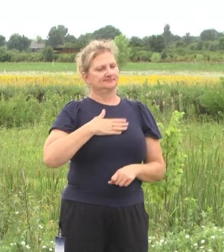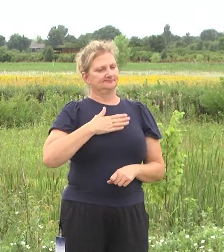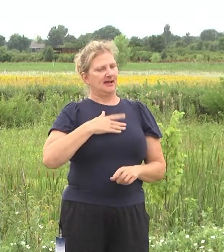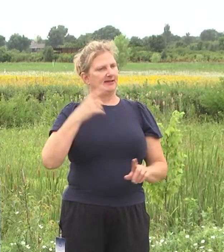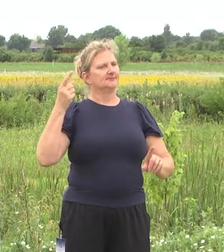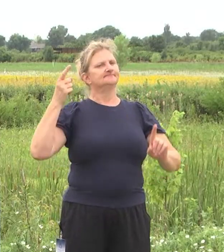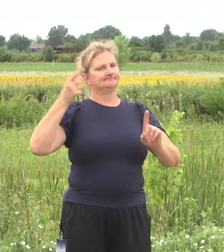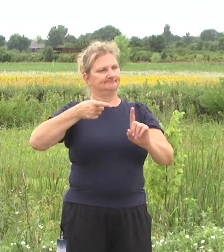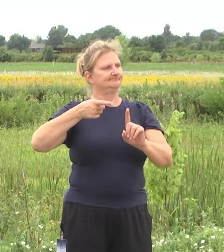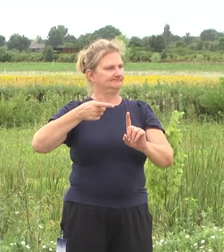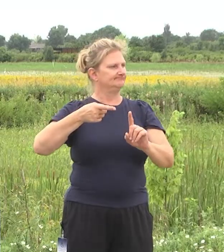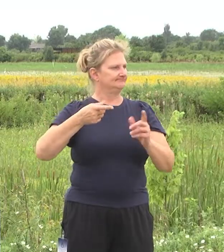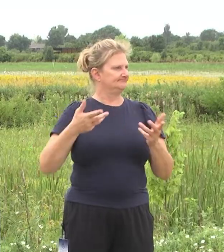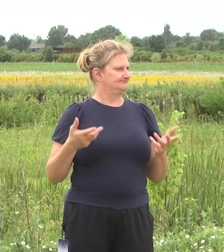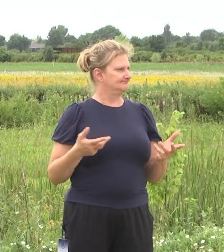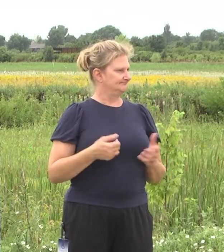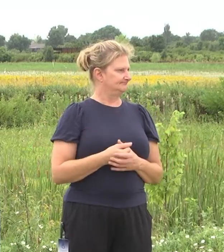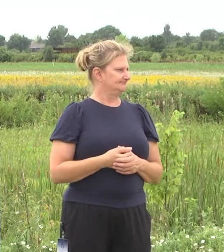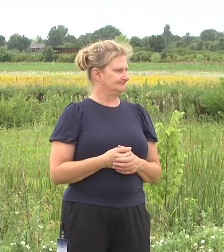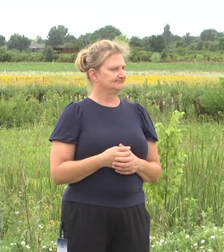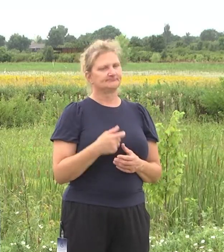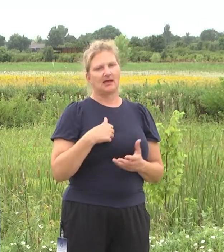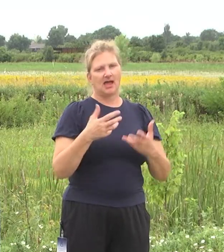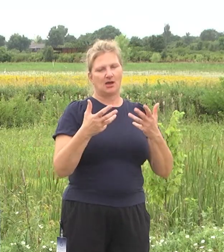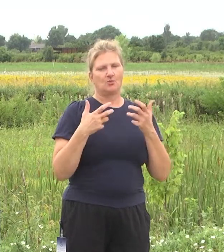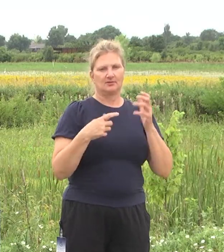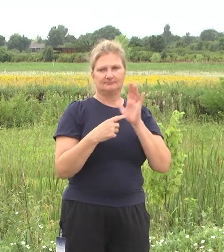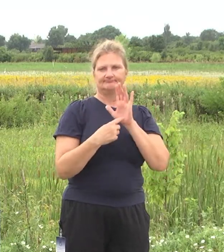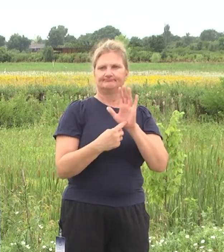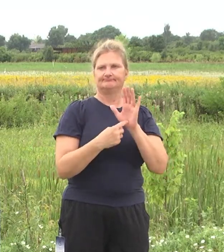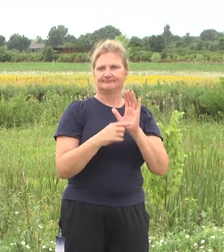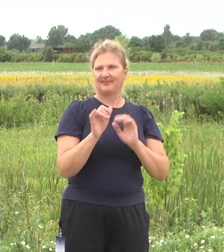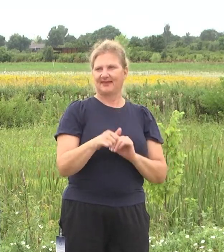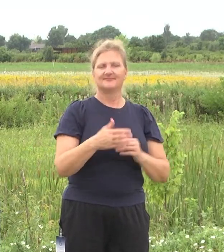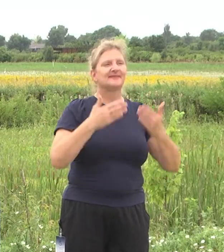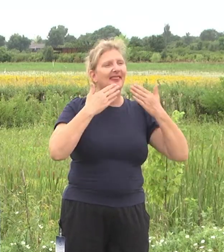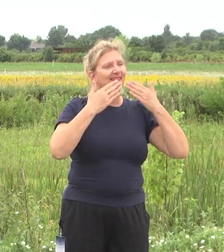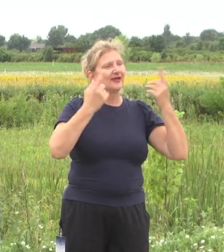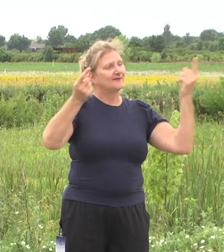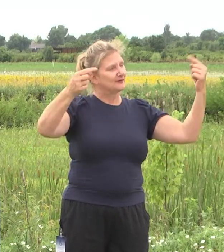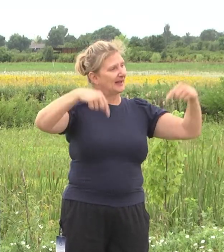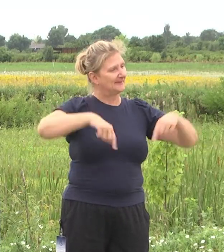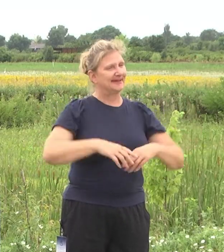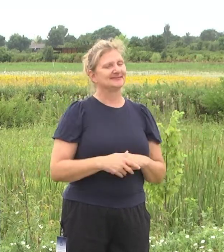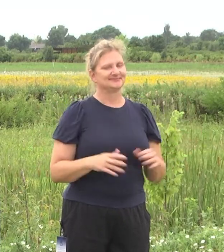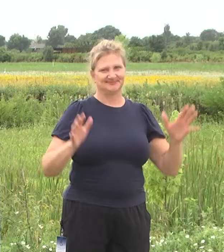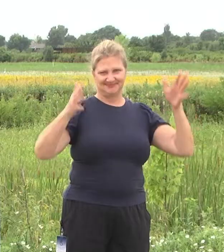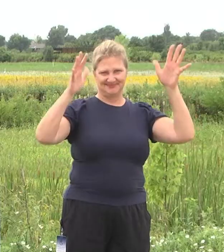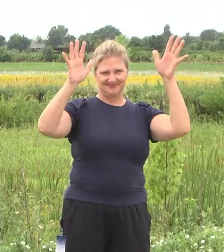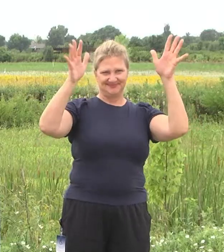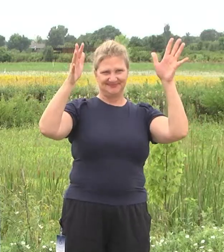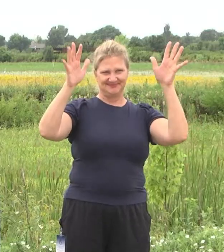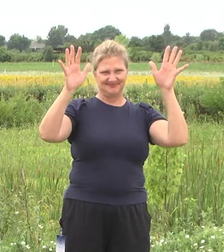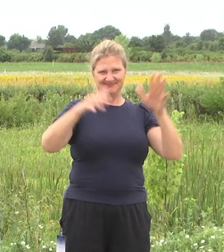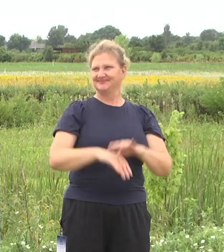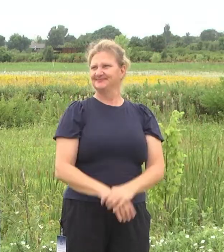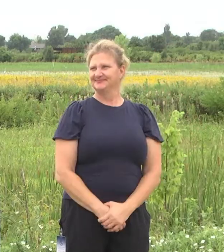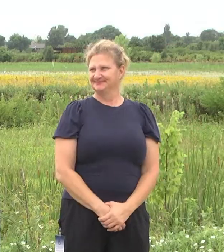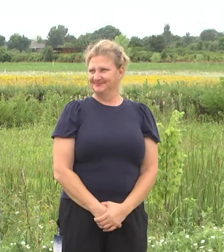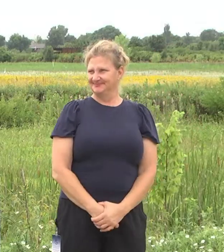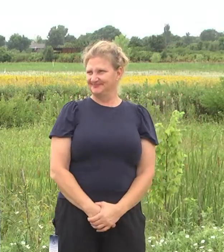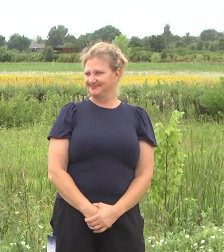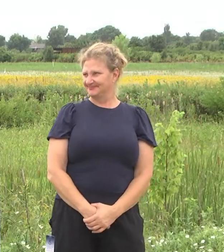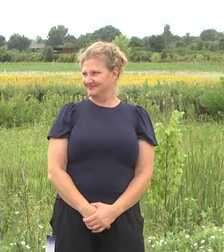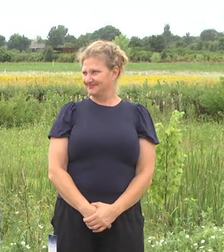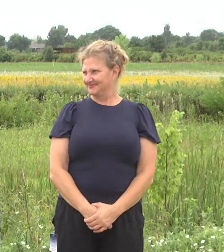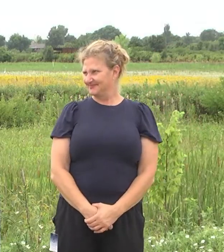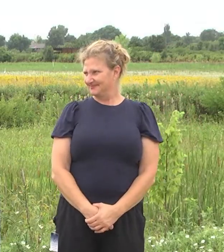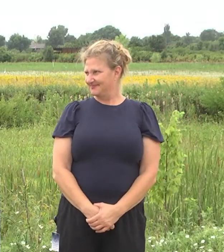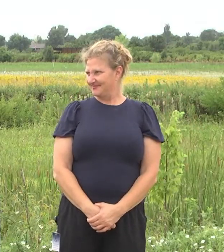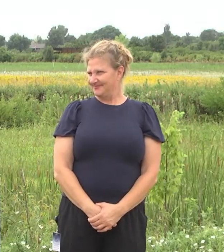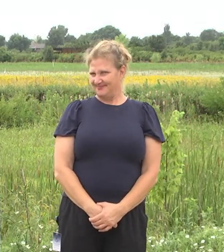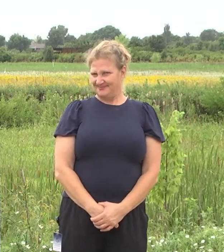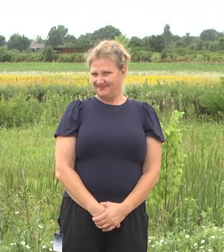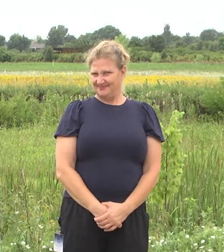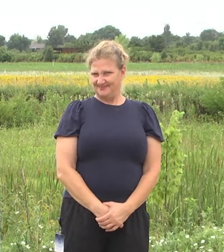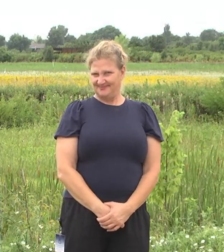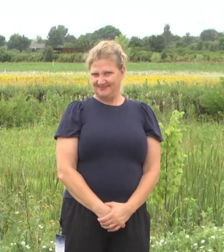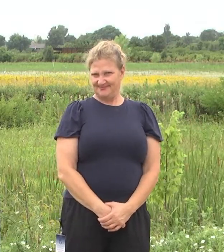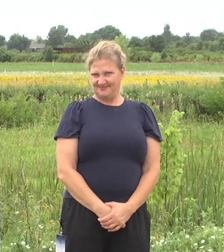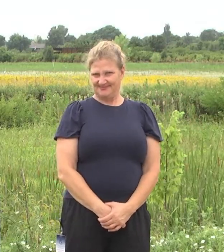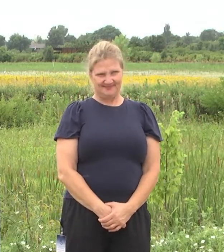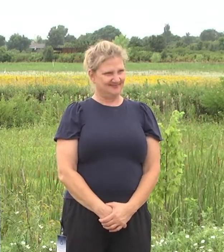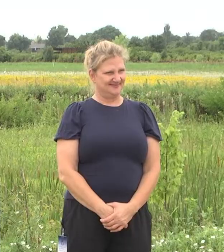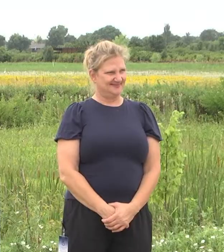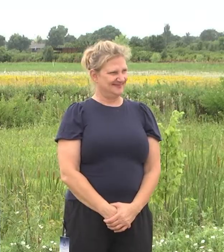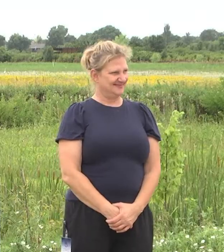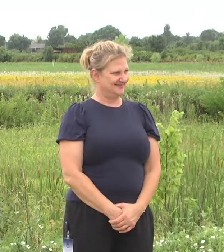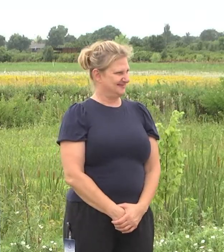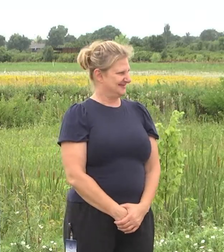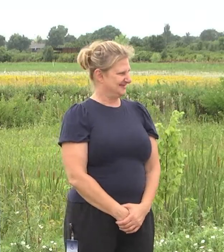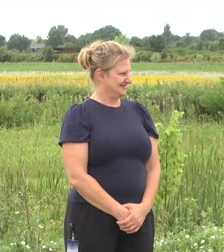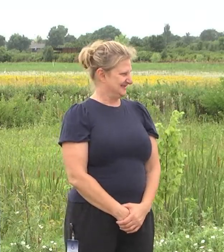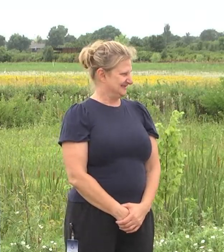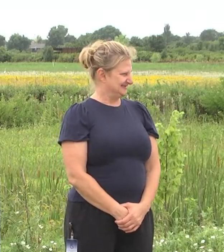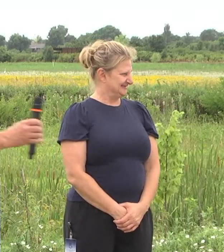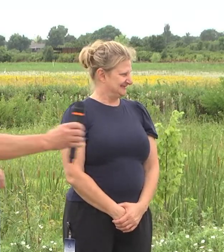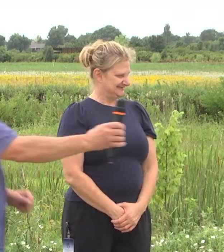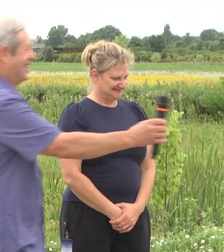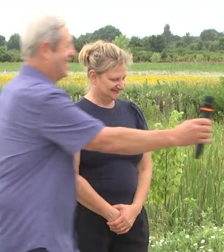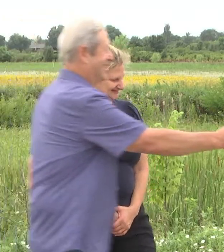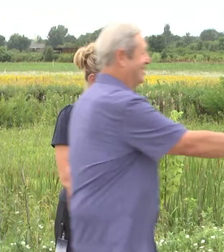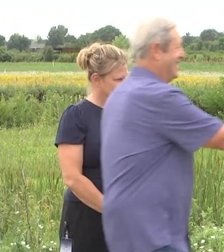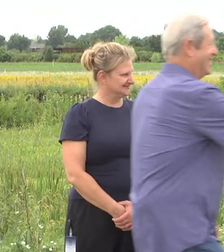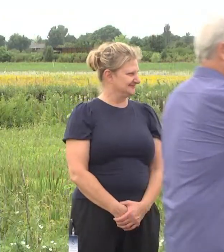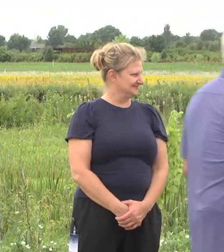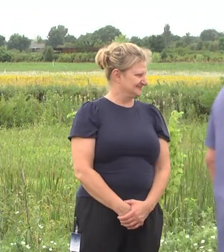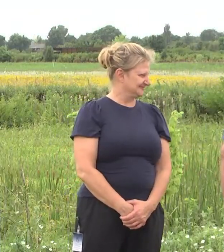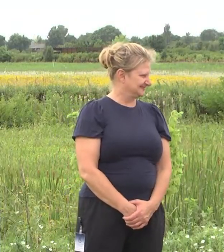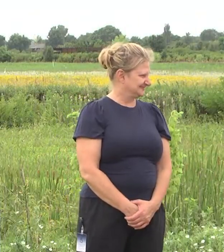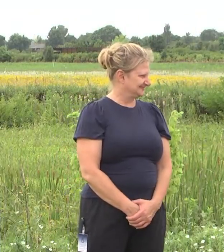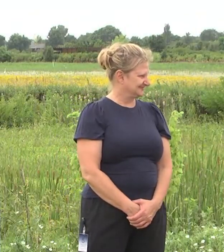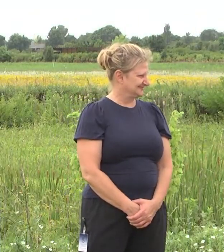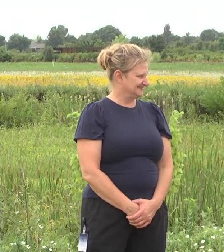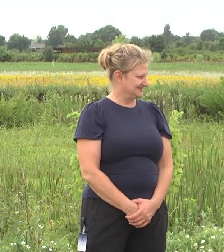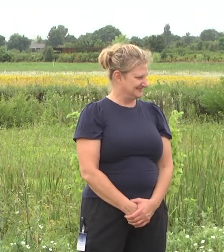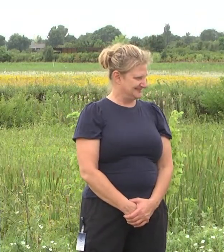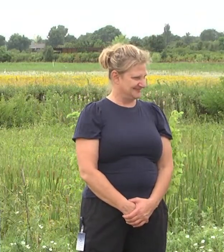que quería representar. Así que, gracias a todos por venir. [Aplausos] Bueno,